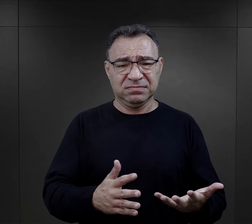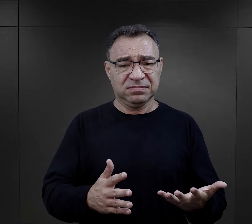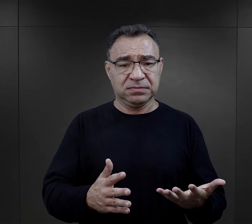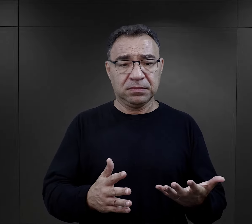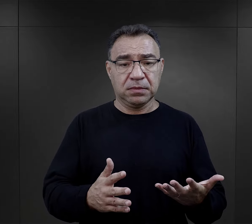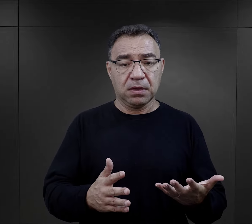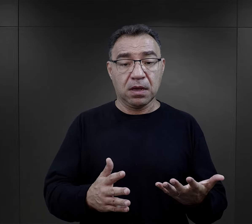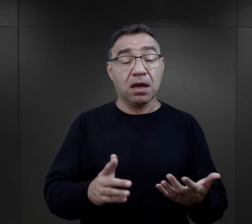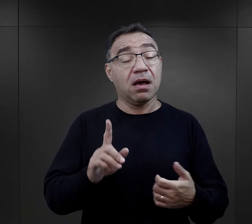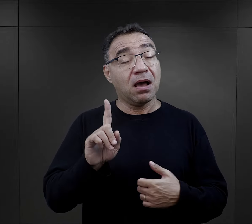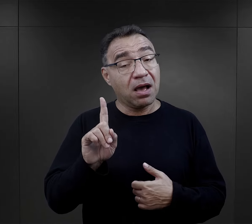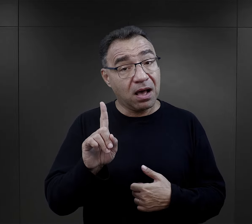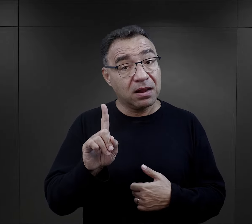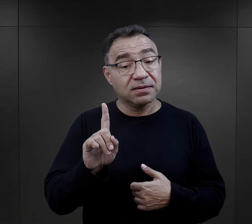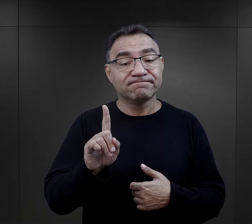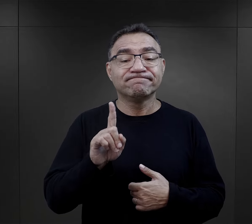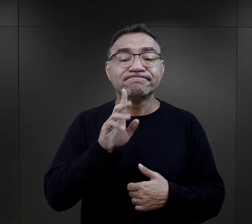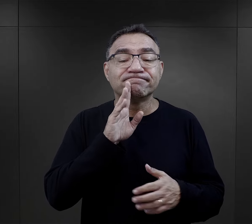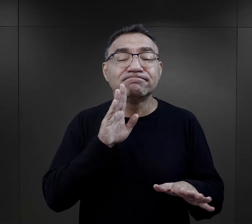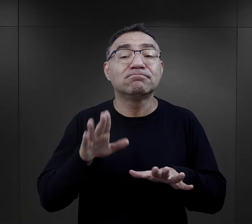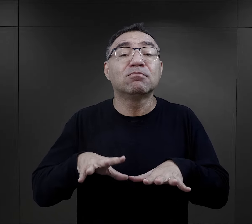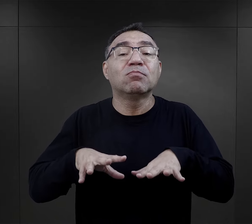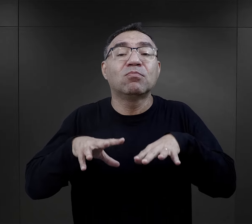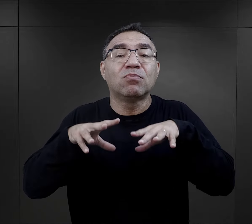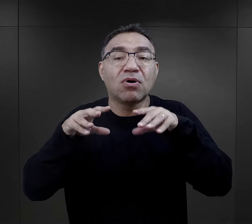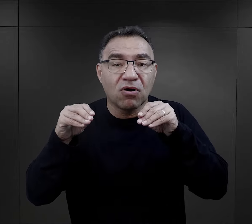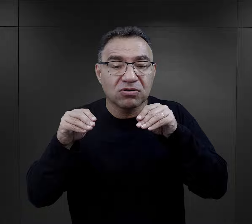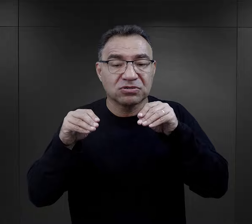ale właśnie to było takie preludium, taki wstęp.